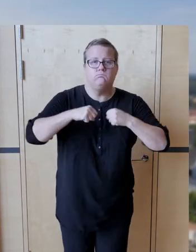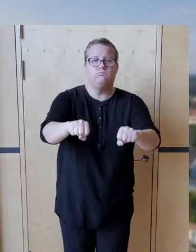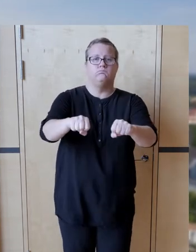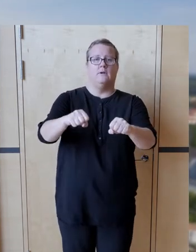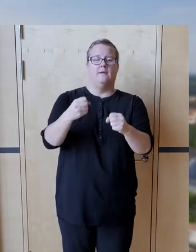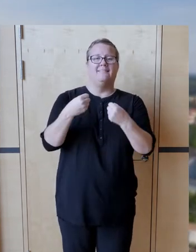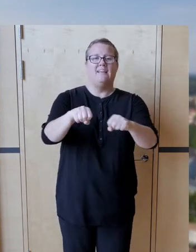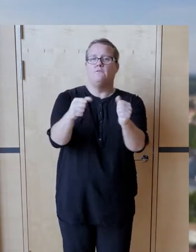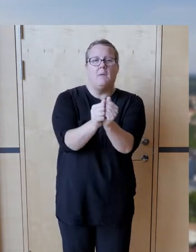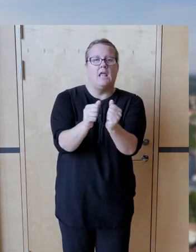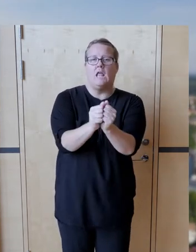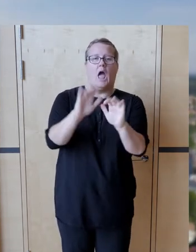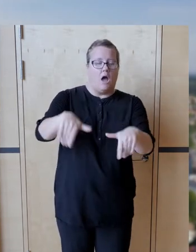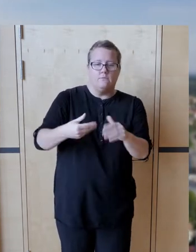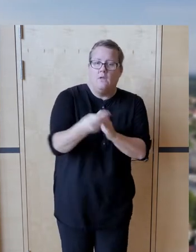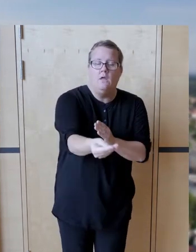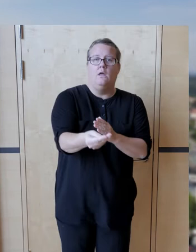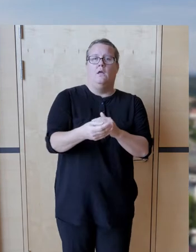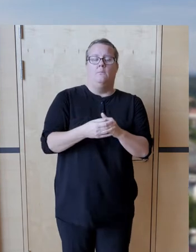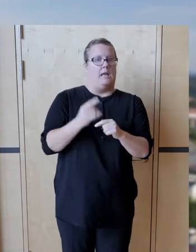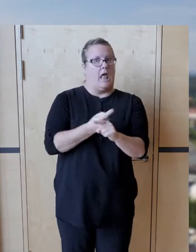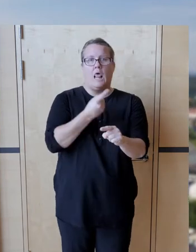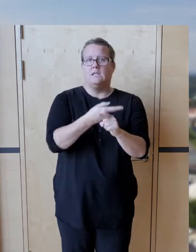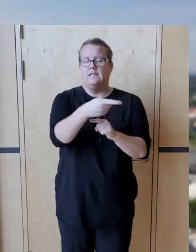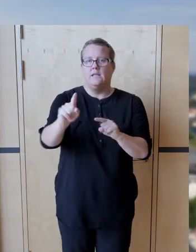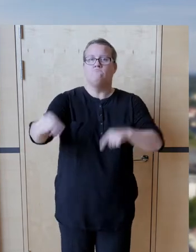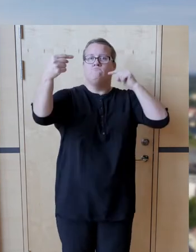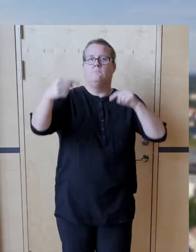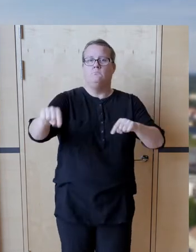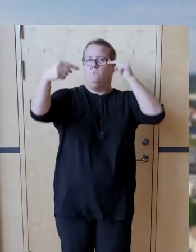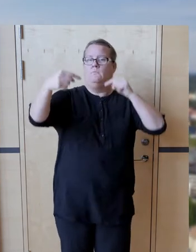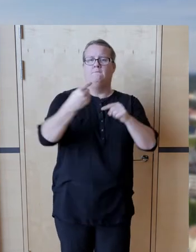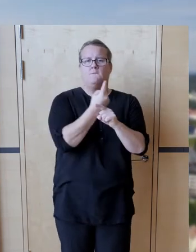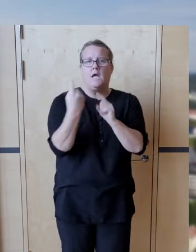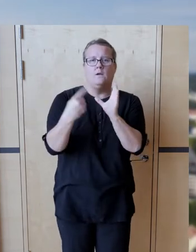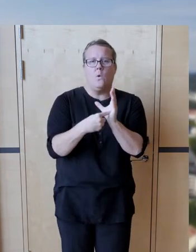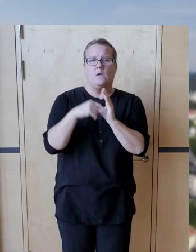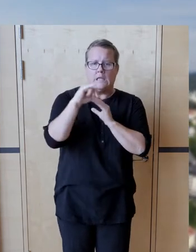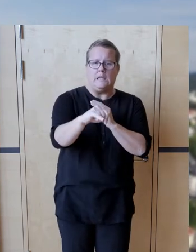Emot det här konsekvent under mandatperioden så tittar jag själv i spegeln